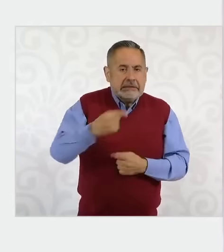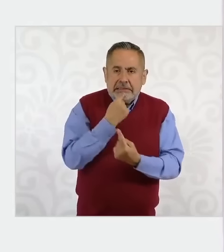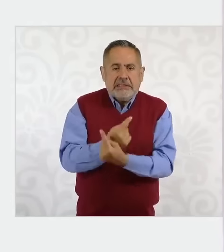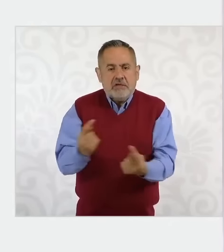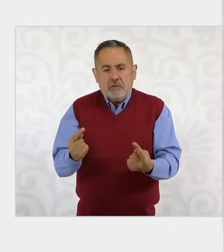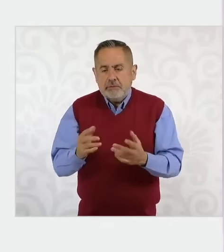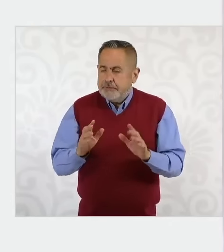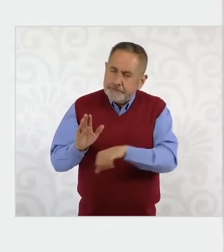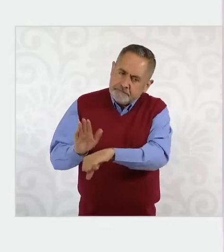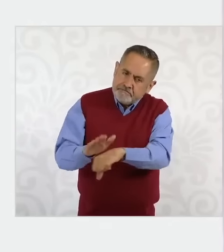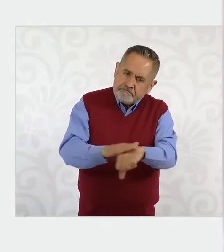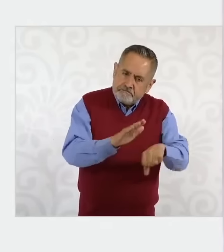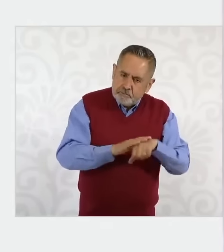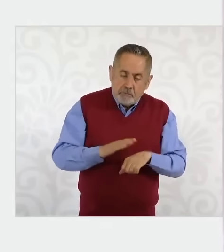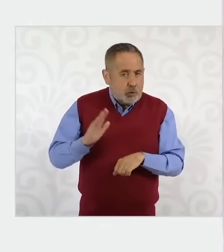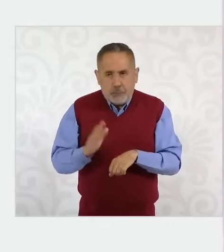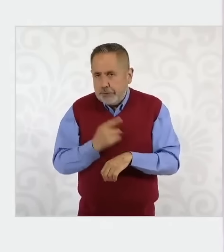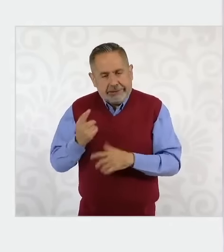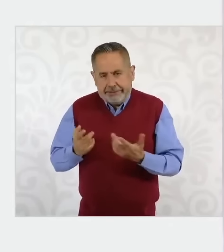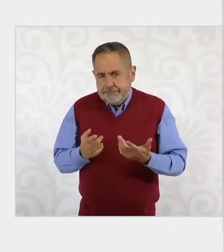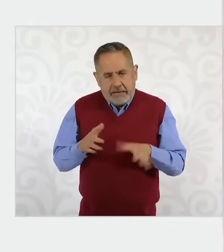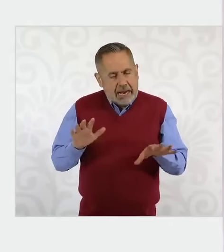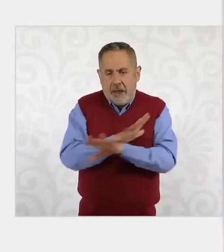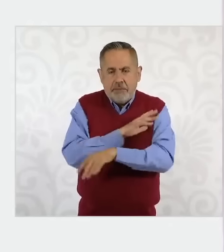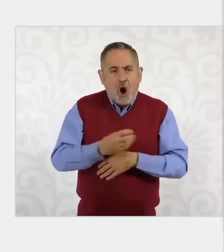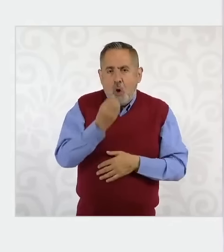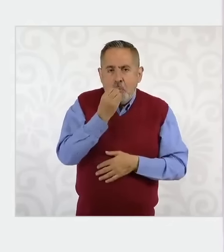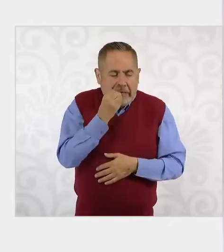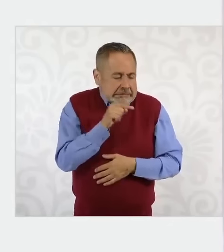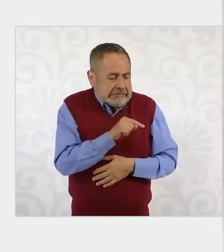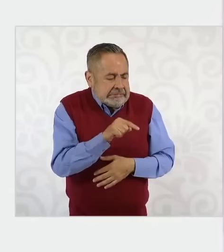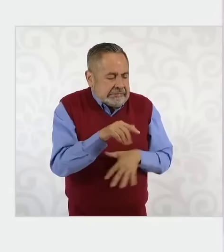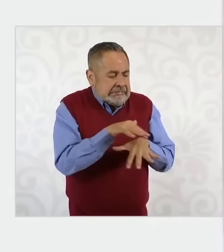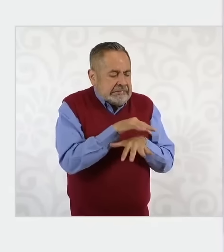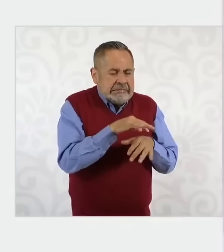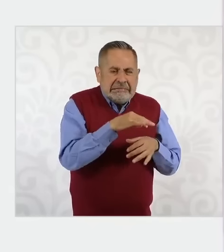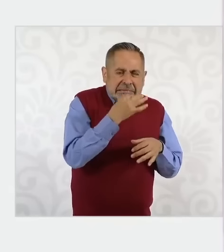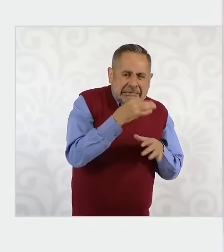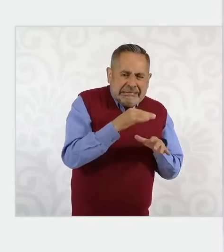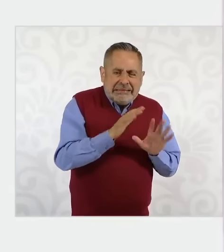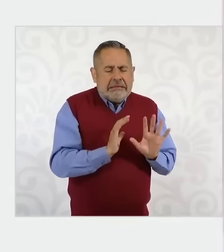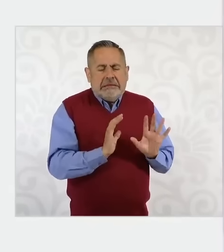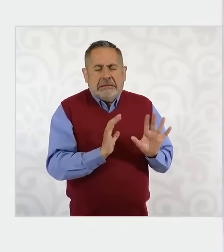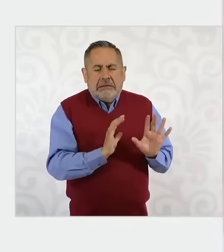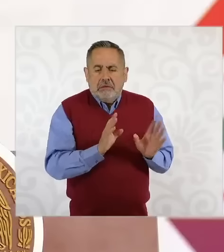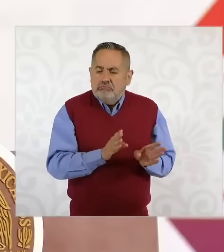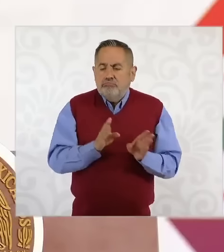eh de por qué eh cambió la dieta que se puede consumir en las escuelas